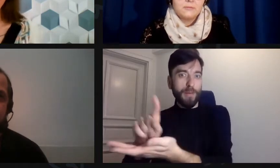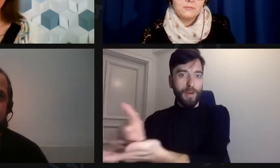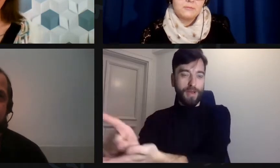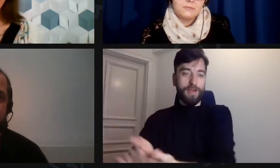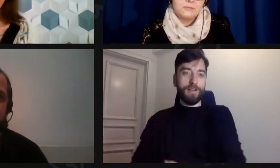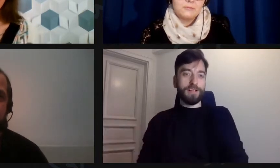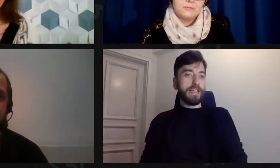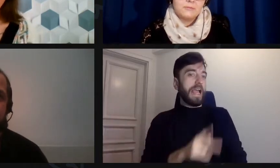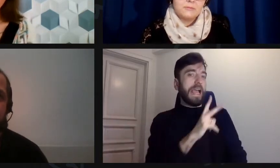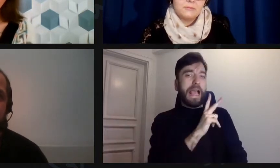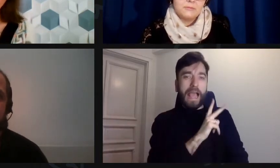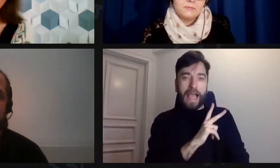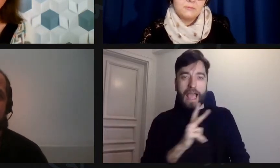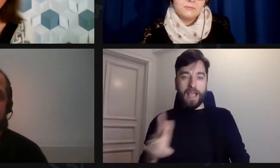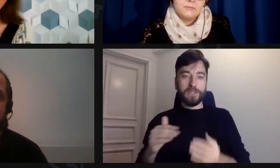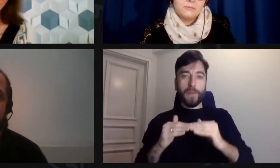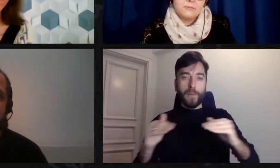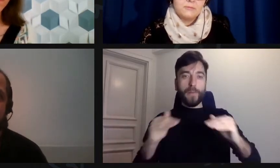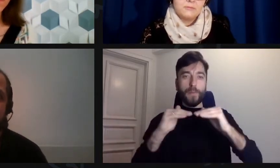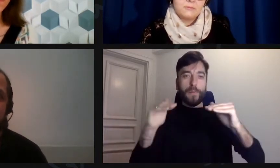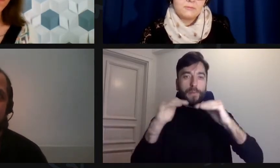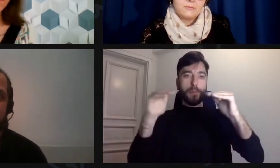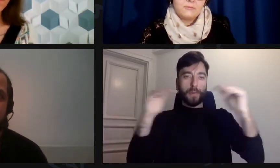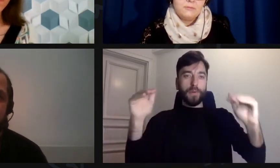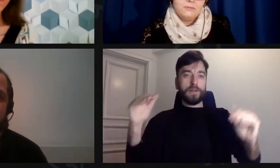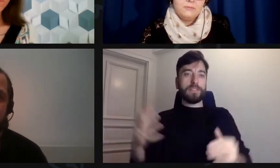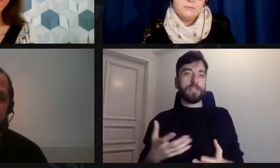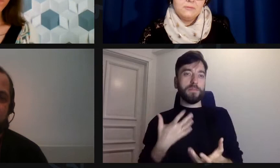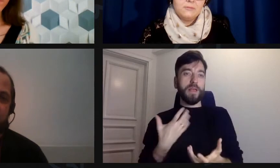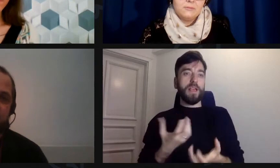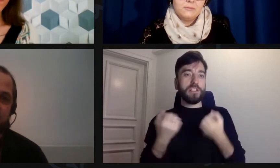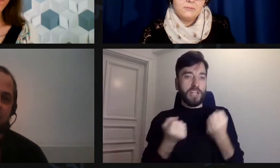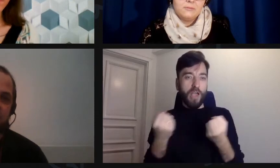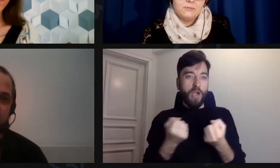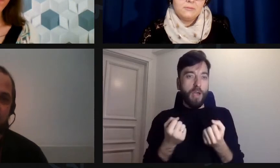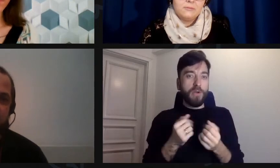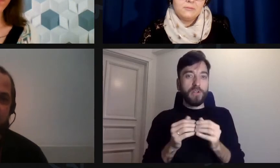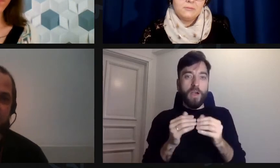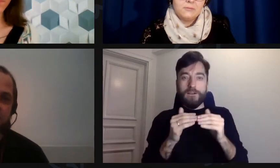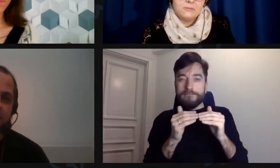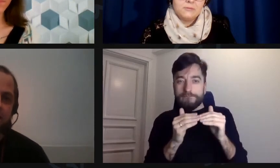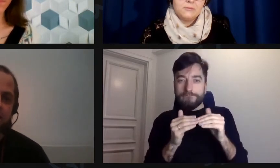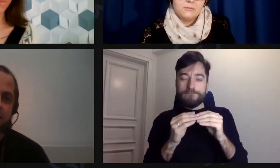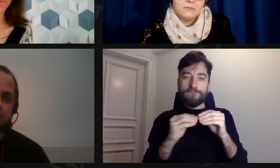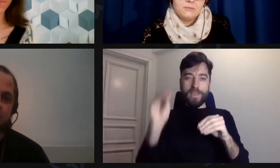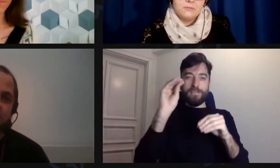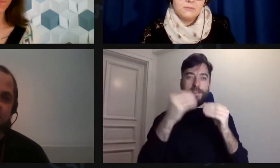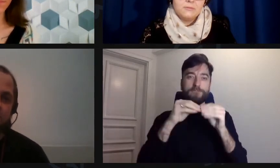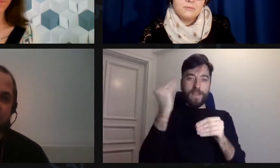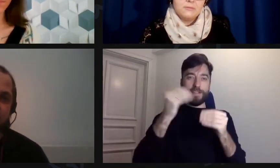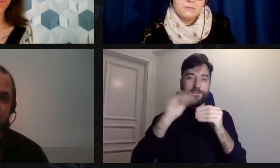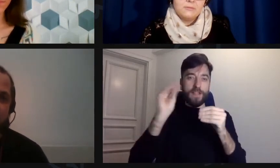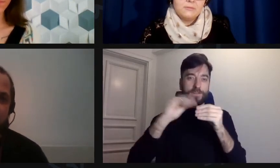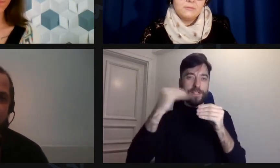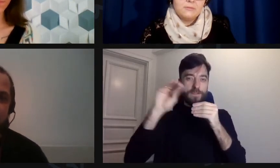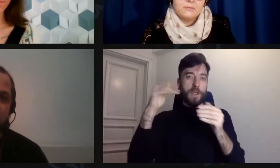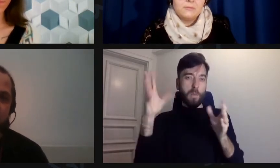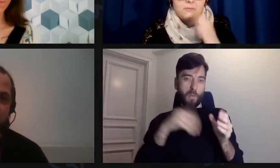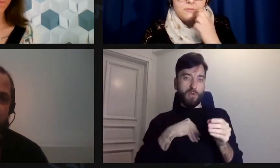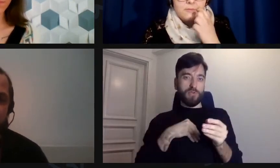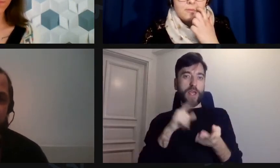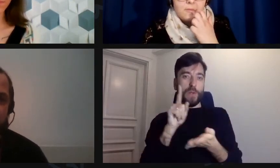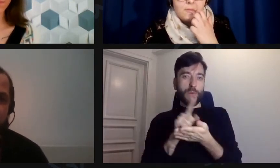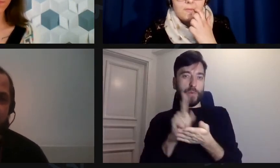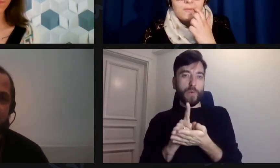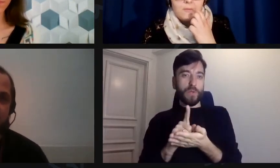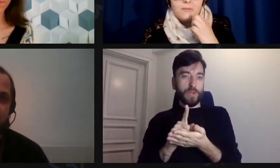że na każdym etapie działania, w którym byśmy nie byli możemy sobie postawić poprzeczkę jeszcze wyżej i osiągnąć nowy sukces.